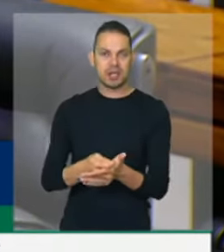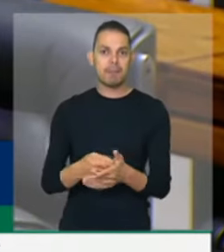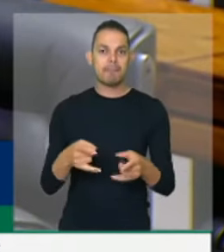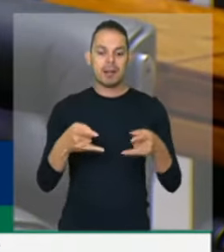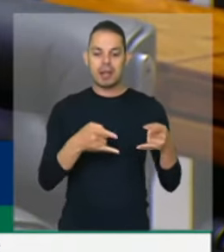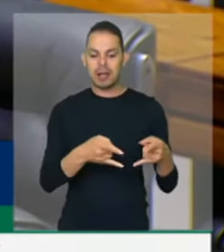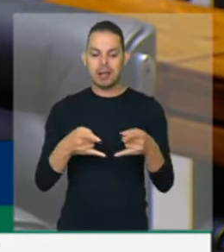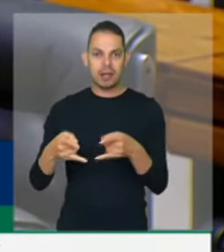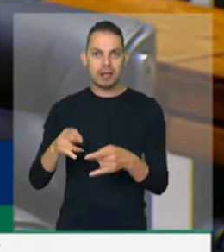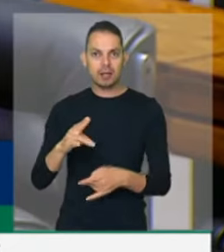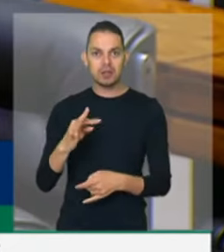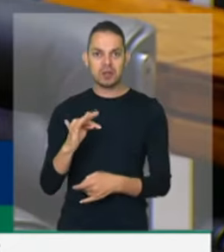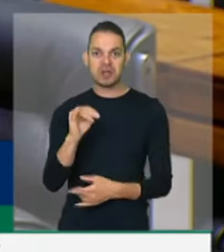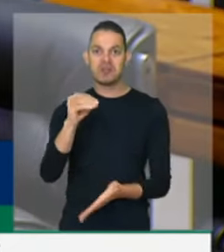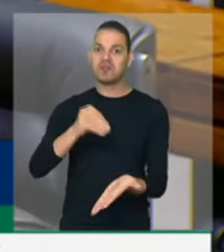POSSIBILIDADE A PARTIR DESSA INICIATIVA PARLAMENTAR DE